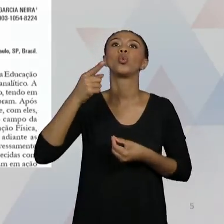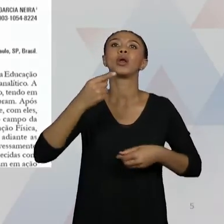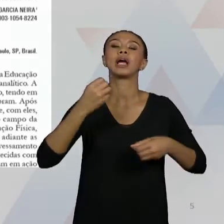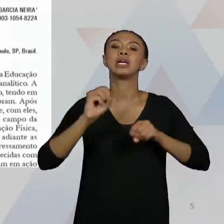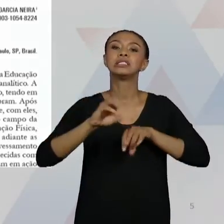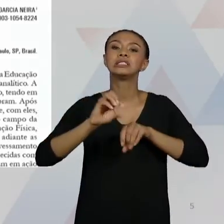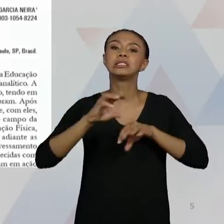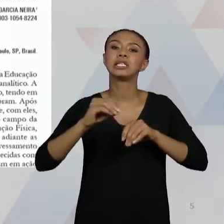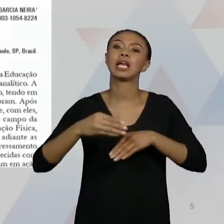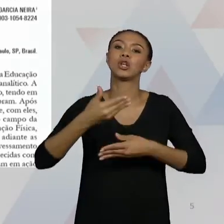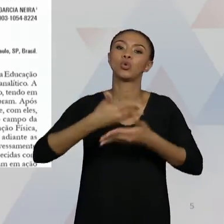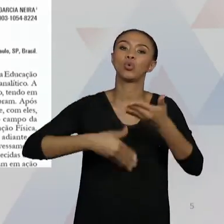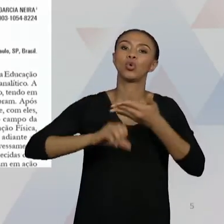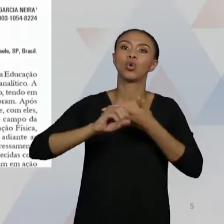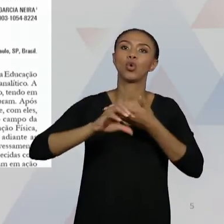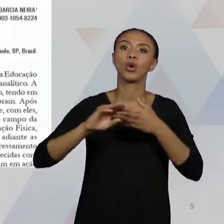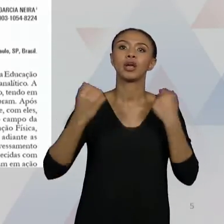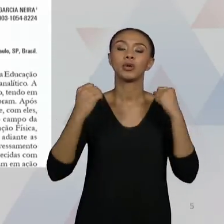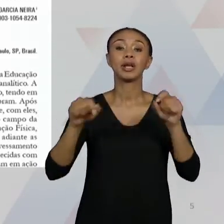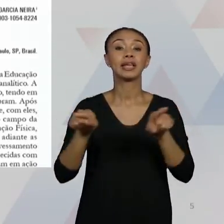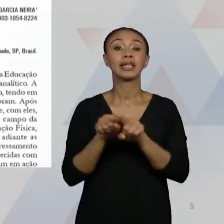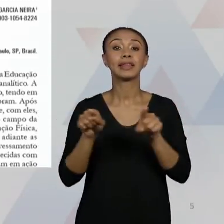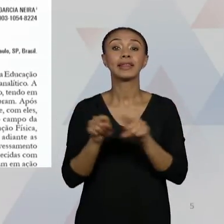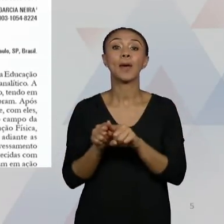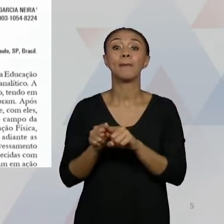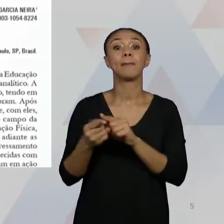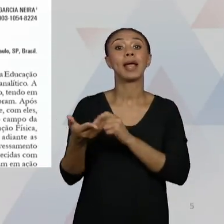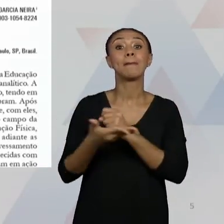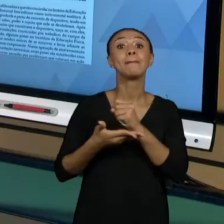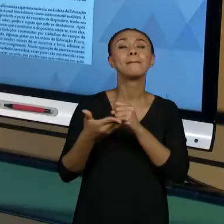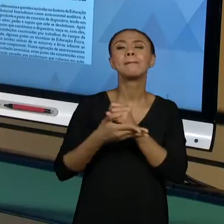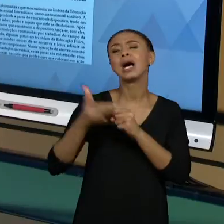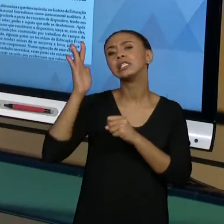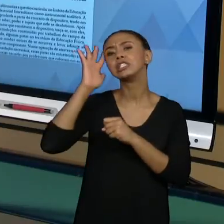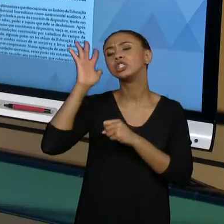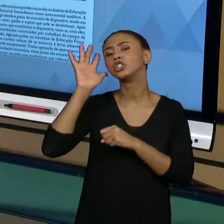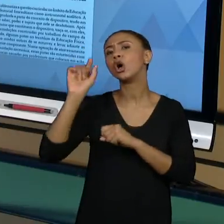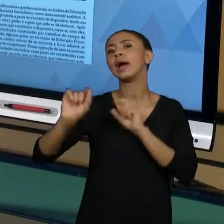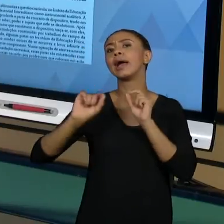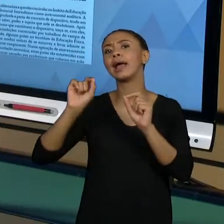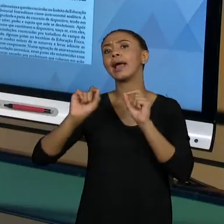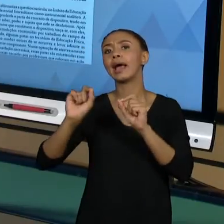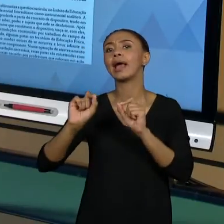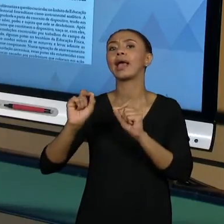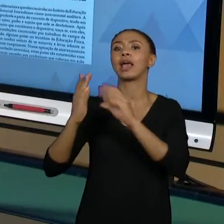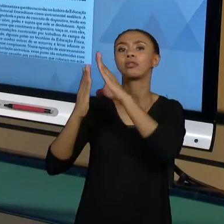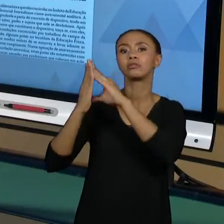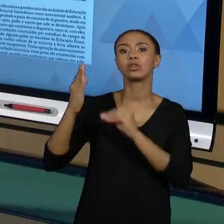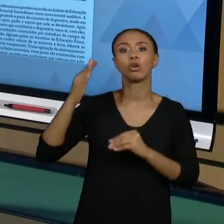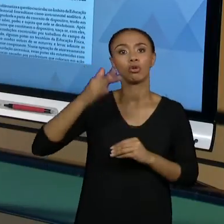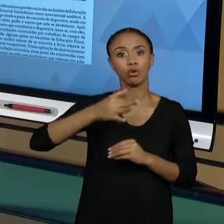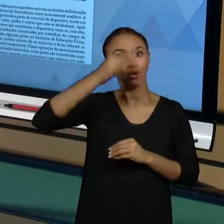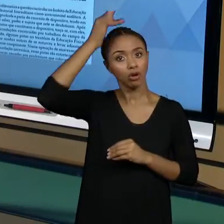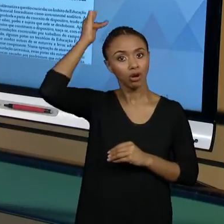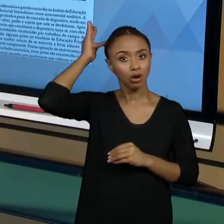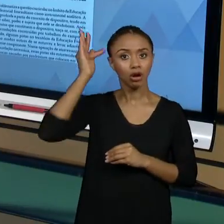CONTRIBUIÇÕES FOUCAULTIANAS PARA O DEBATE CURRICULAR DA EDUCAÇÃO FÍSICA". ENTÃO NÓS ESTAMOS AQUI COM OS PÉS, COM CADA PÉ NUM TEXTO, ESTAMOS